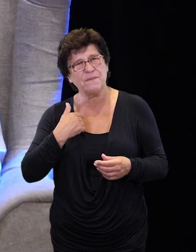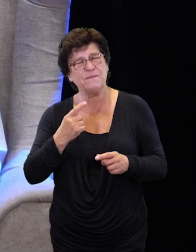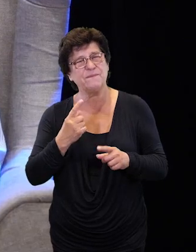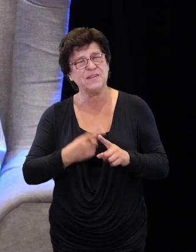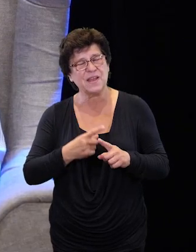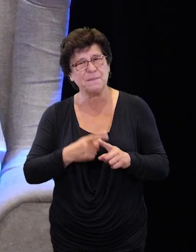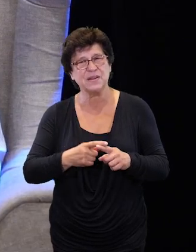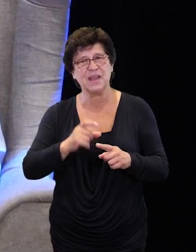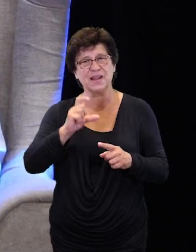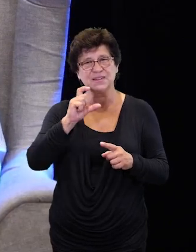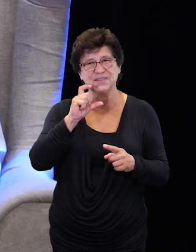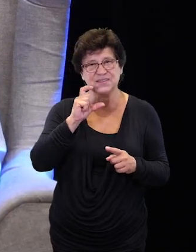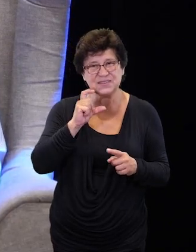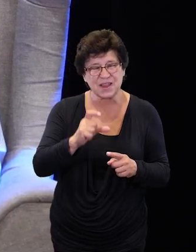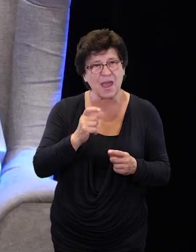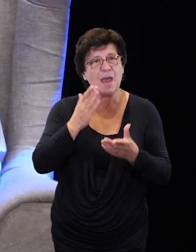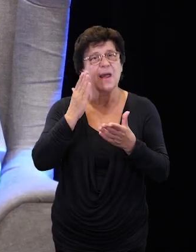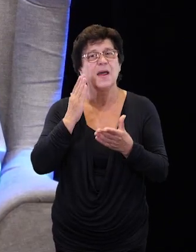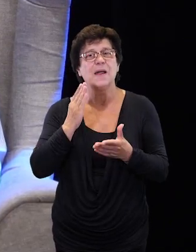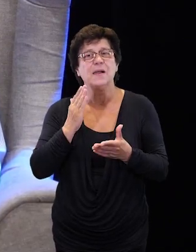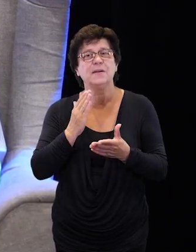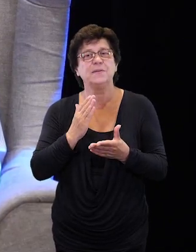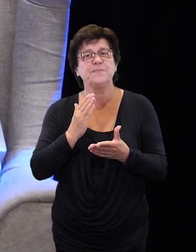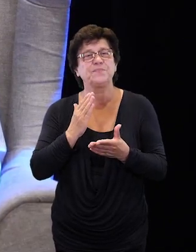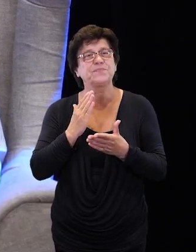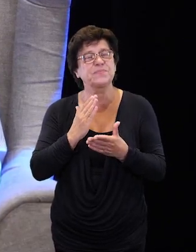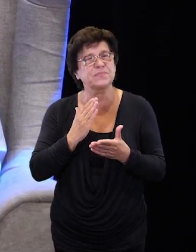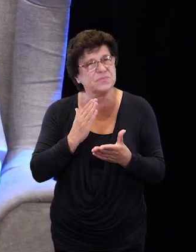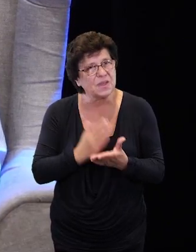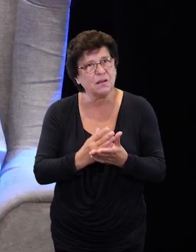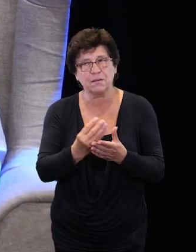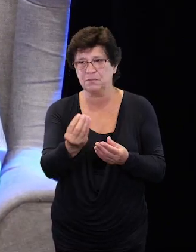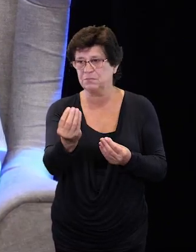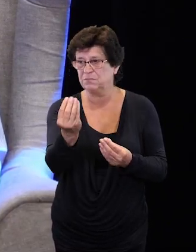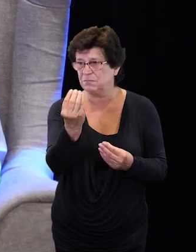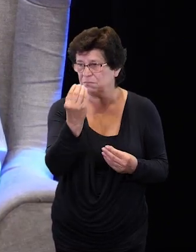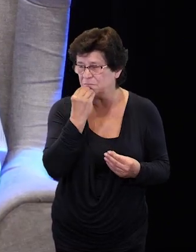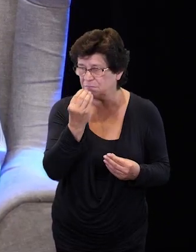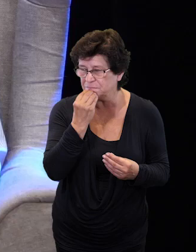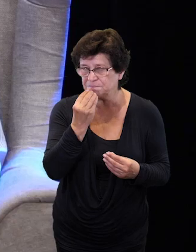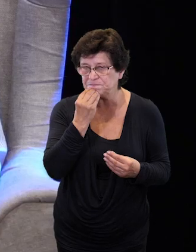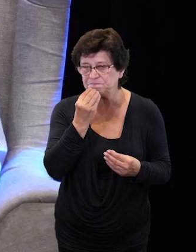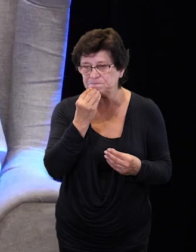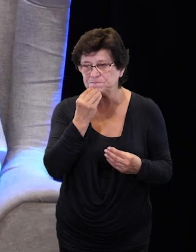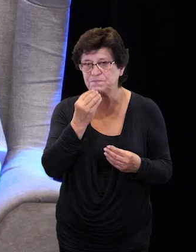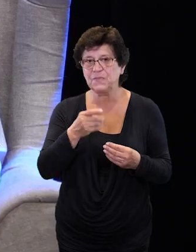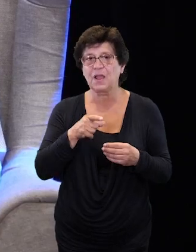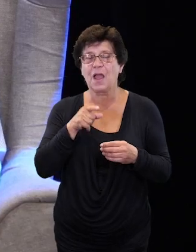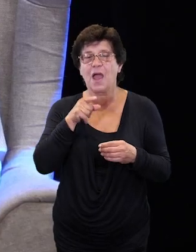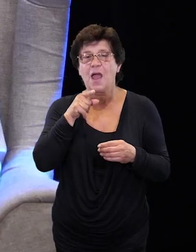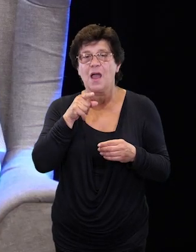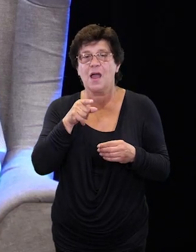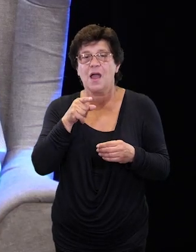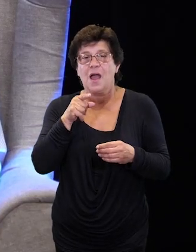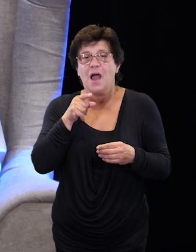czy inne w ogóle witaminy, przyjmowali z dobrych potraw, oczywiście nie wysoce przetworzonych, z naturalnych upraw.